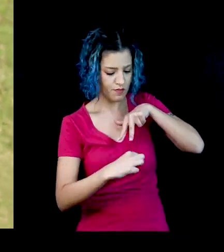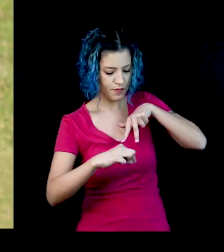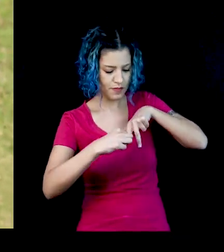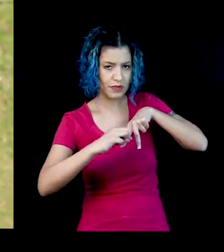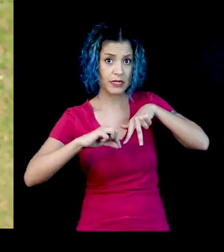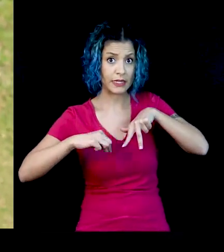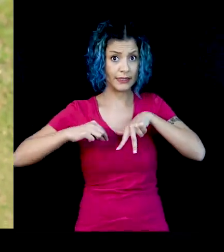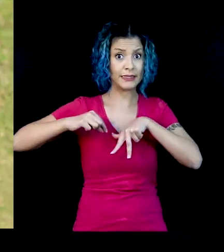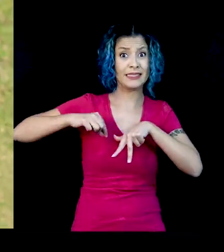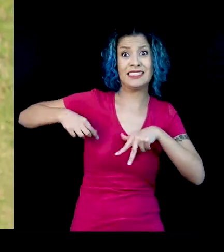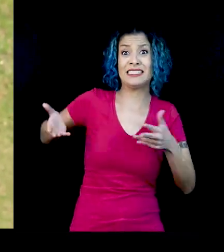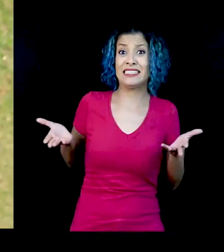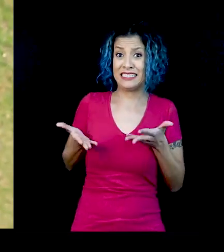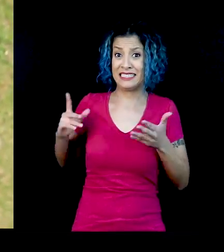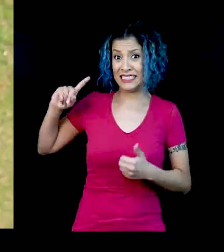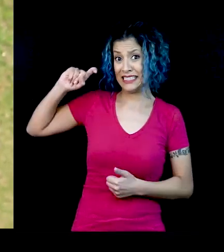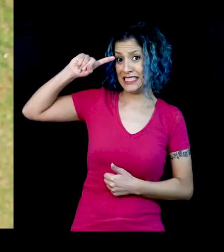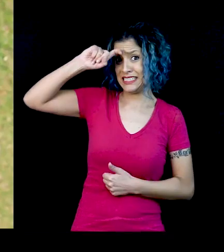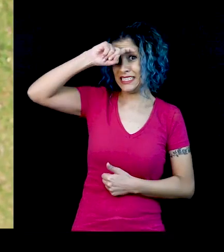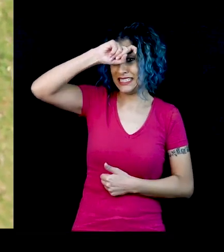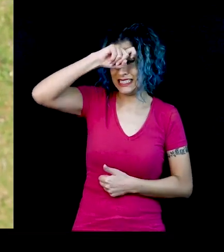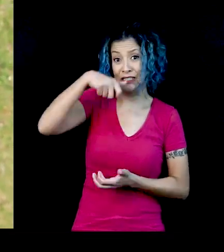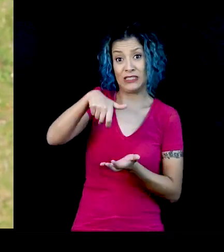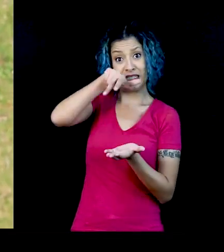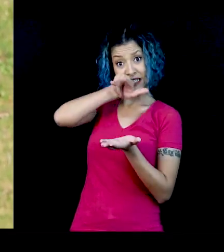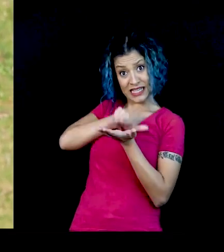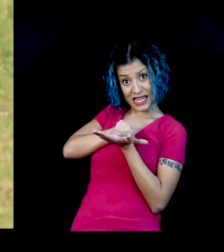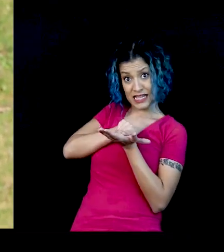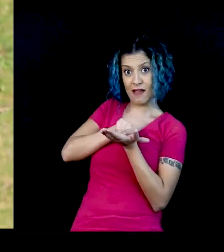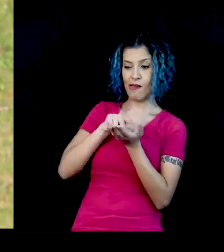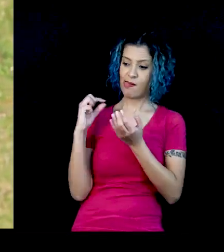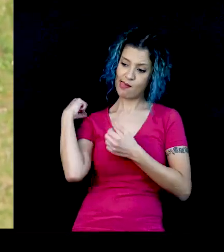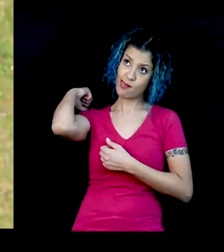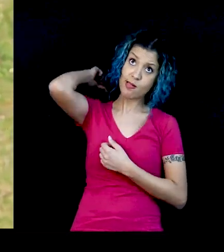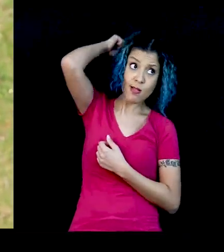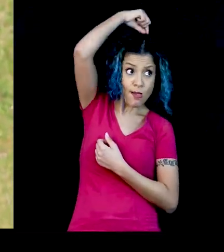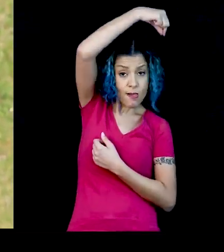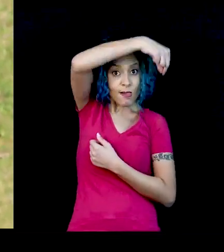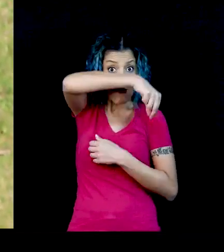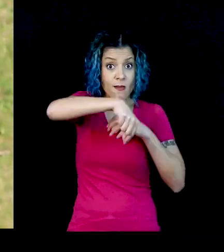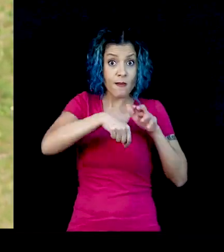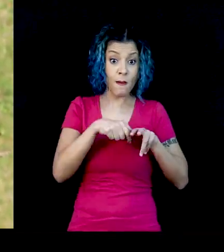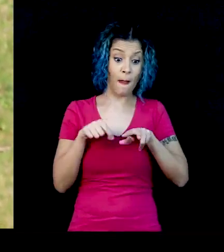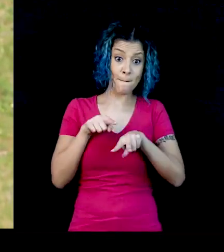A parte mais complicada é quando se deita. Tente não mexer as pernas.